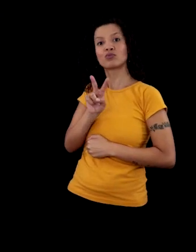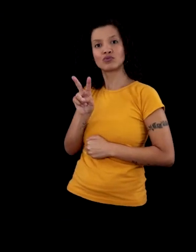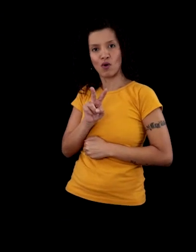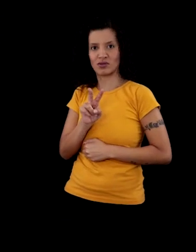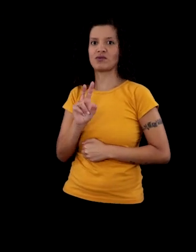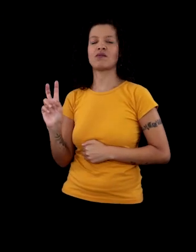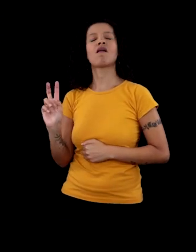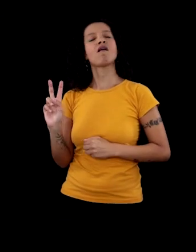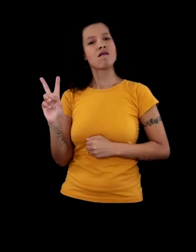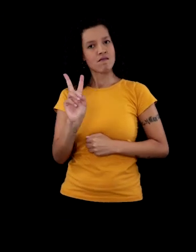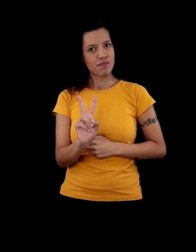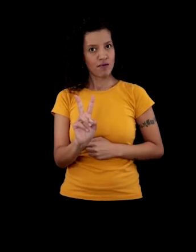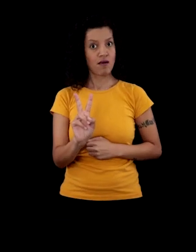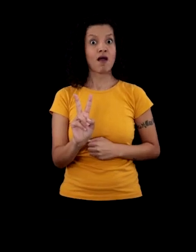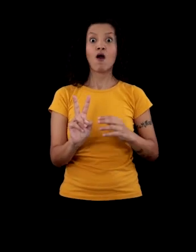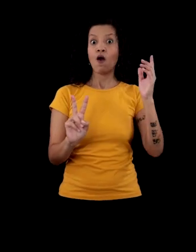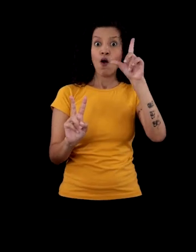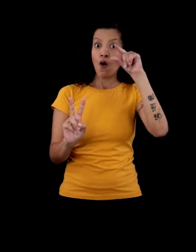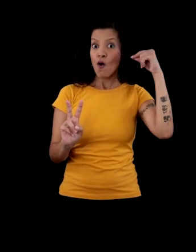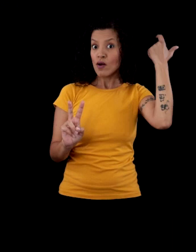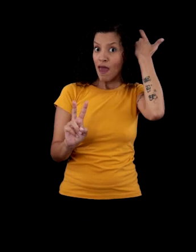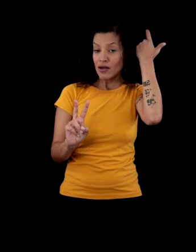e ele também veio e a Dona Onete veio.